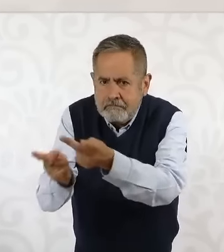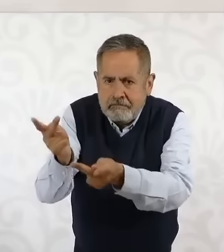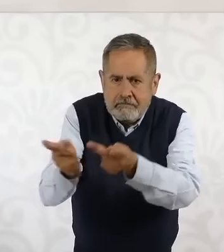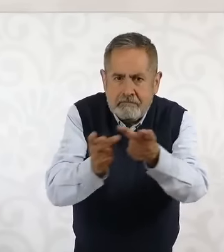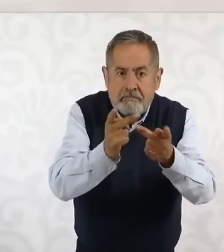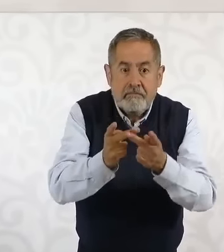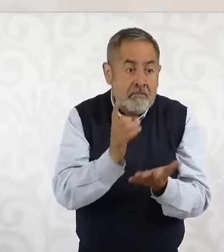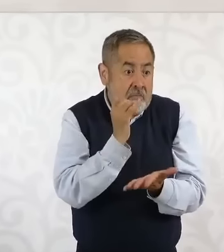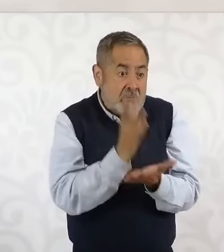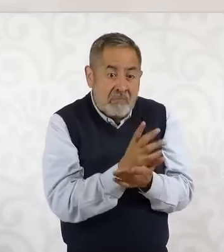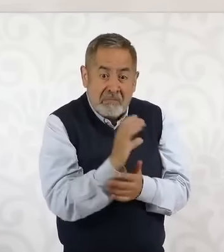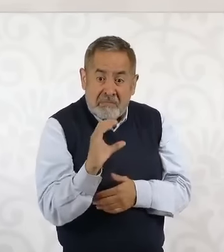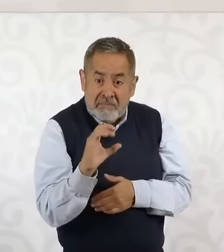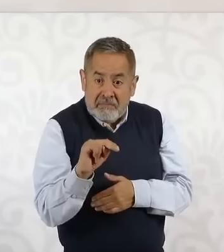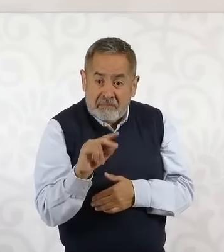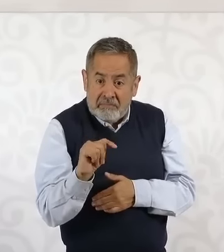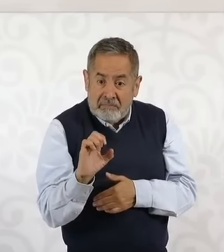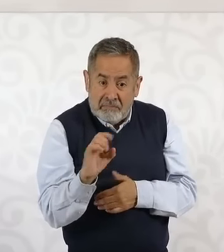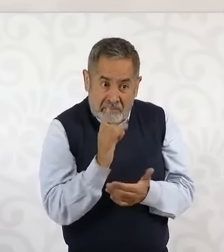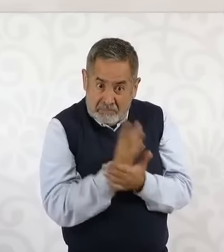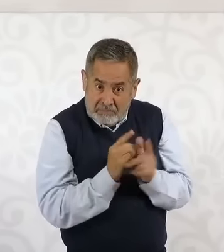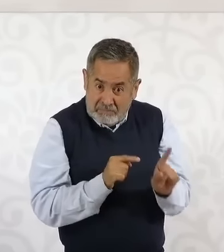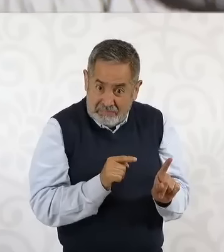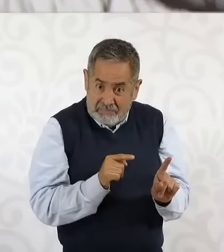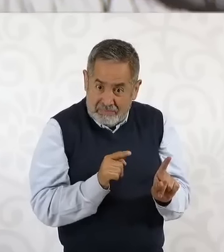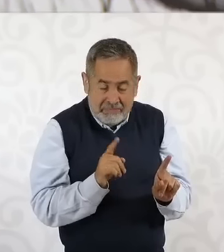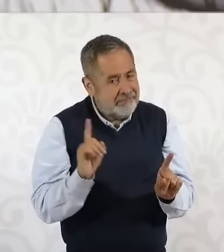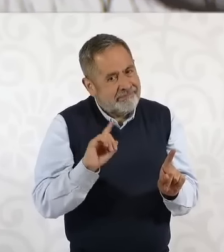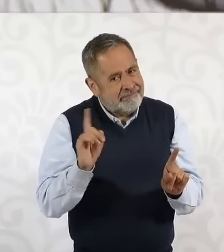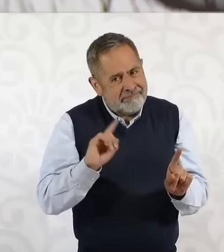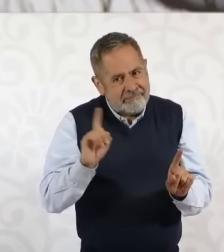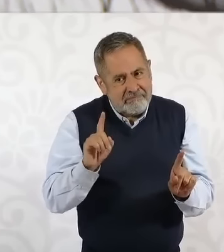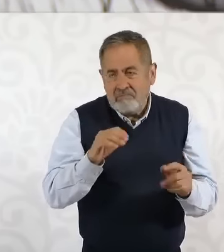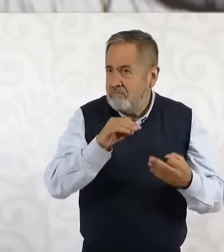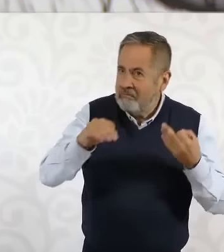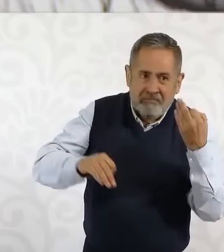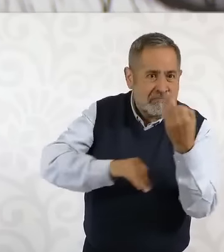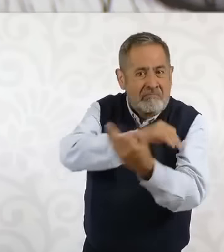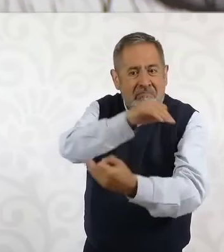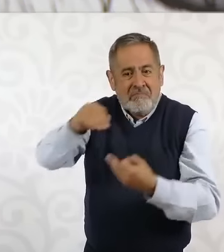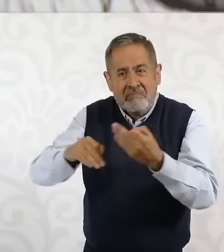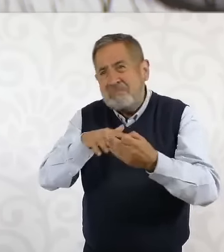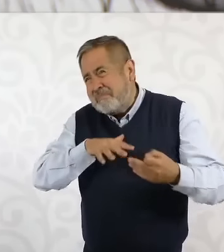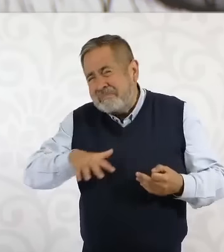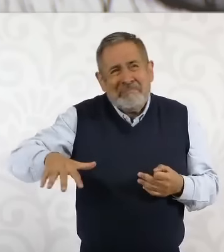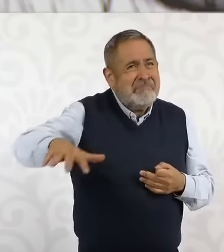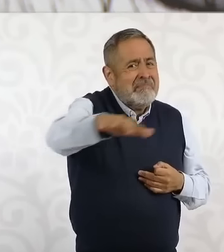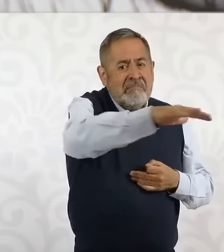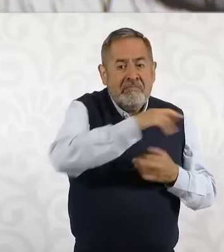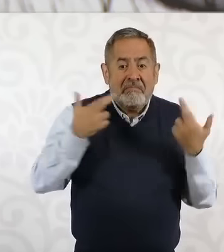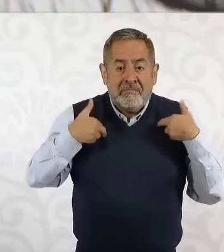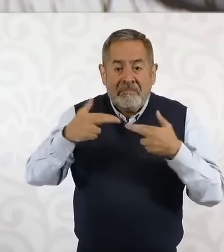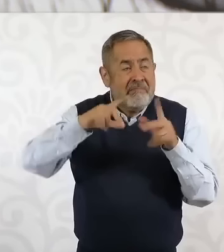solo la sente, tienen que participar todas las maestras y los maestros del país. ¿Y cuál es